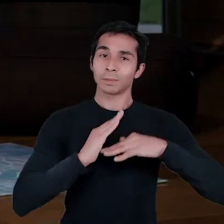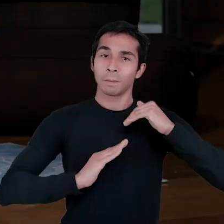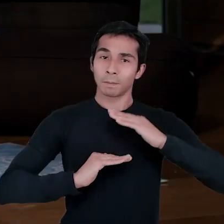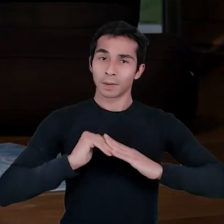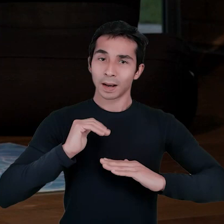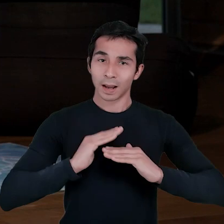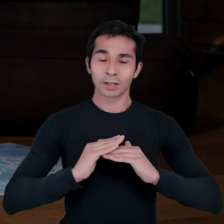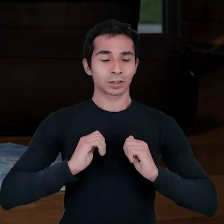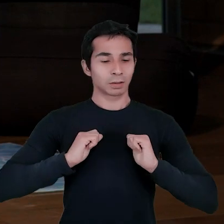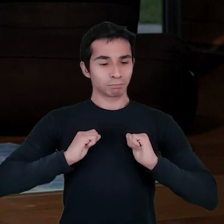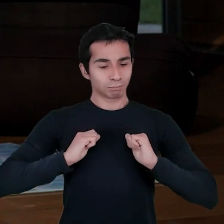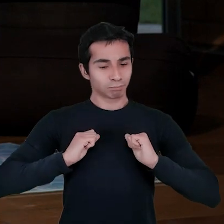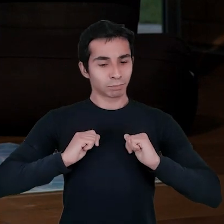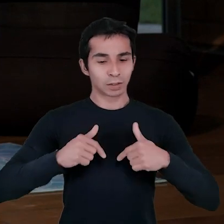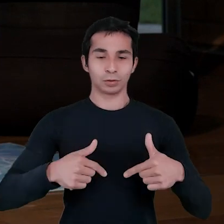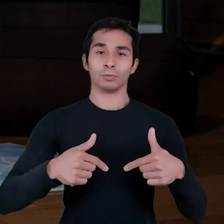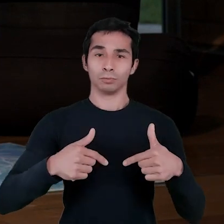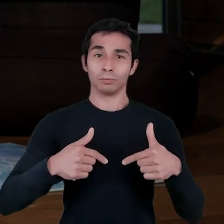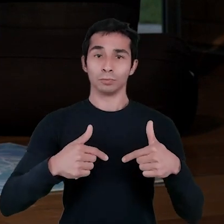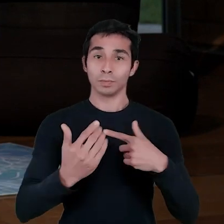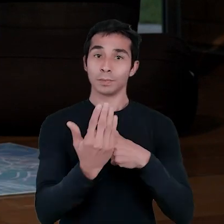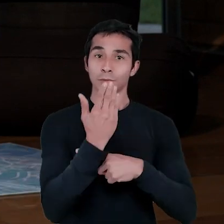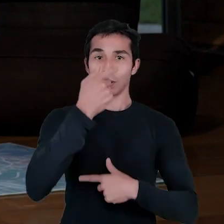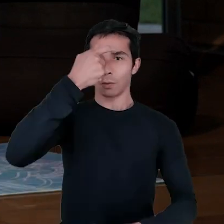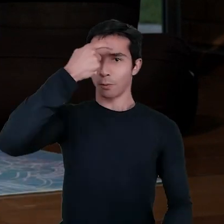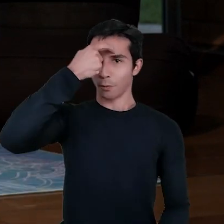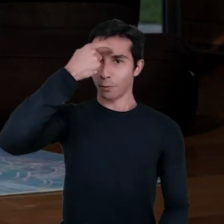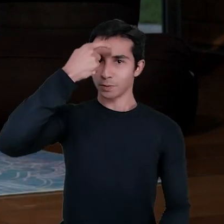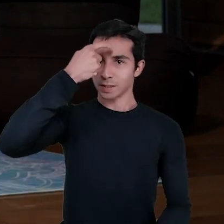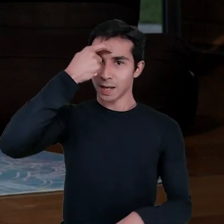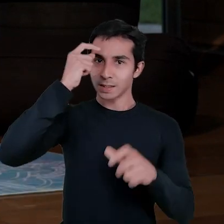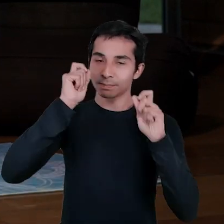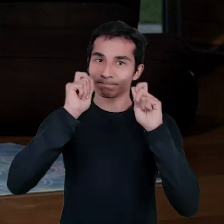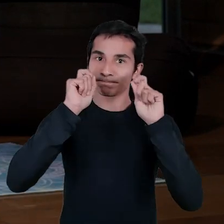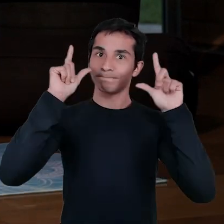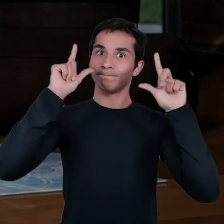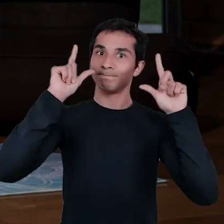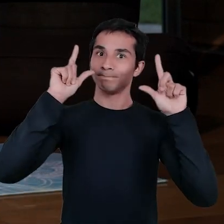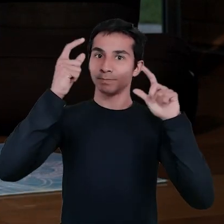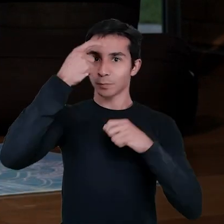Ele incorpora técnicas, princípios e atitudes para uma consciência elevada.